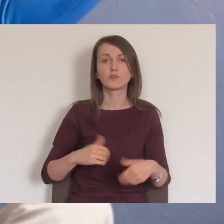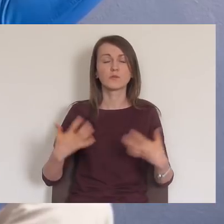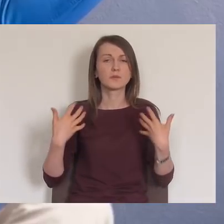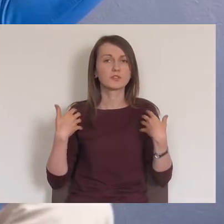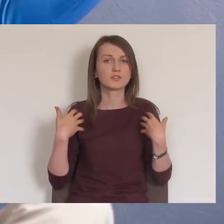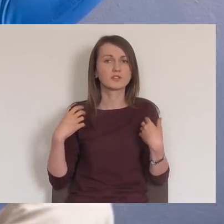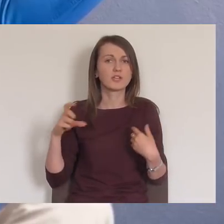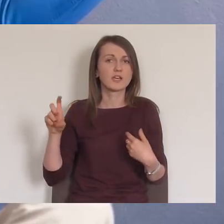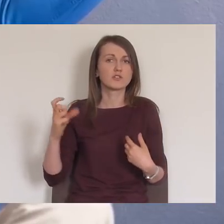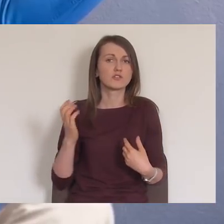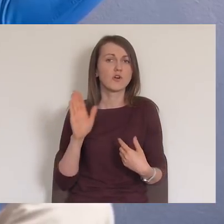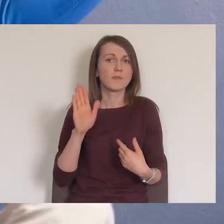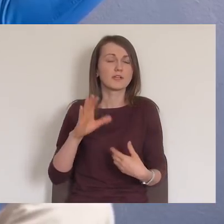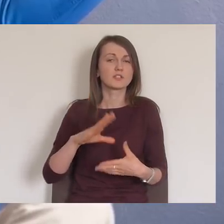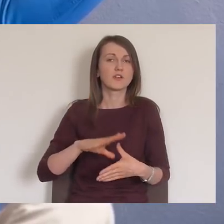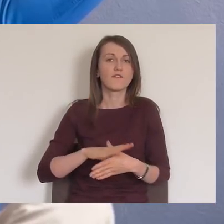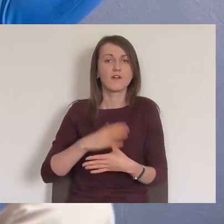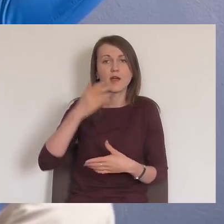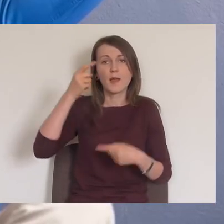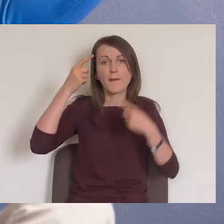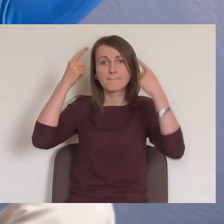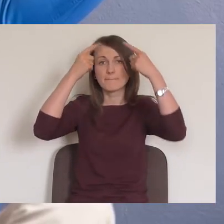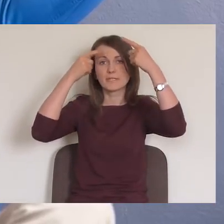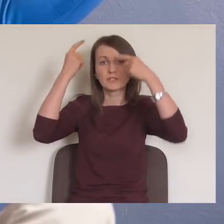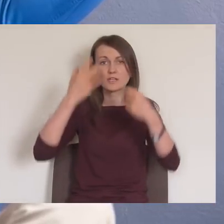co rodzi się w Twoich myślach, wyobrażeniach i uczuciach.